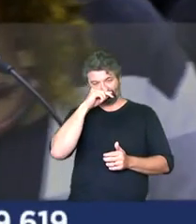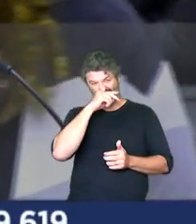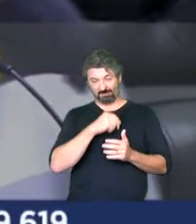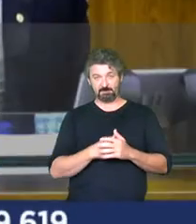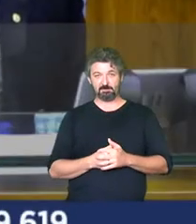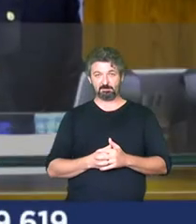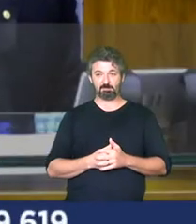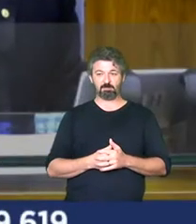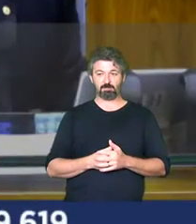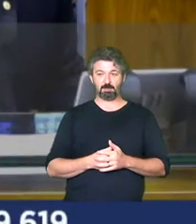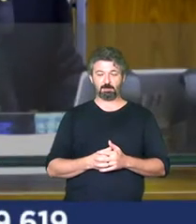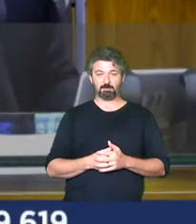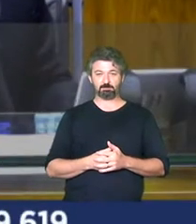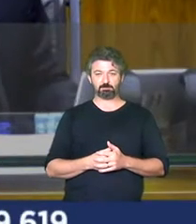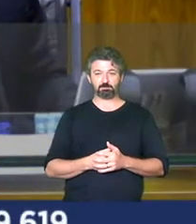DA CULTURA DE CONSTRUÇÃO